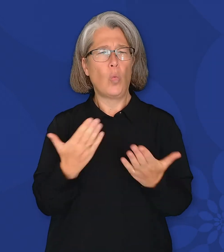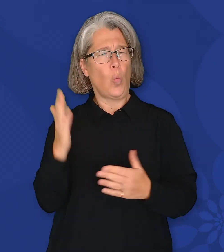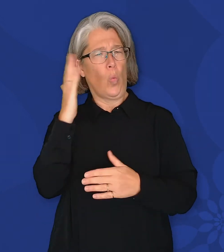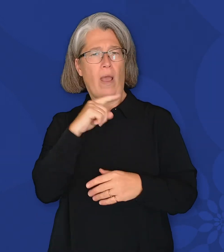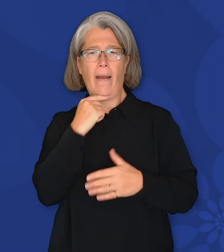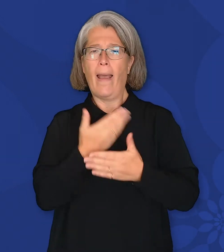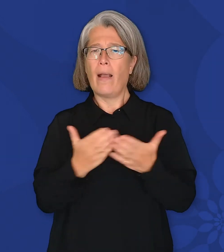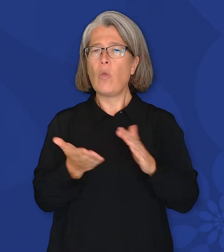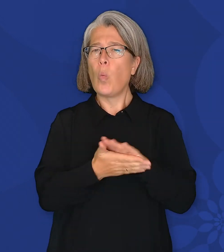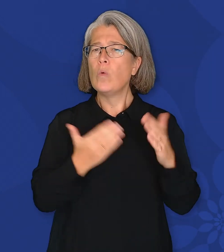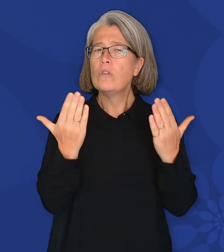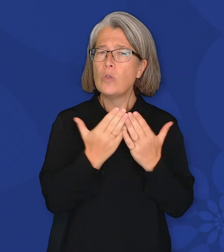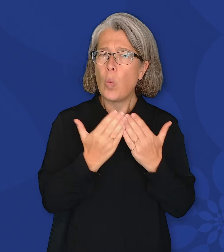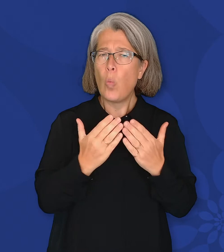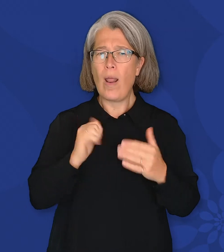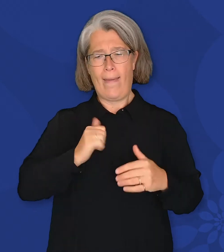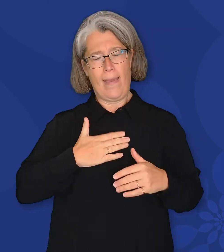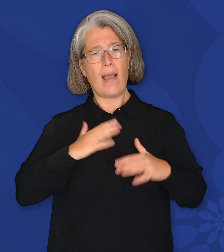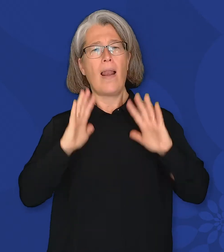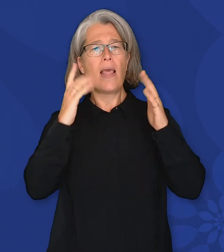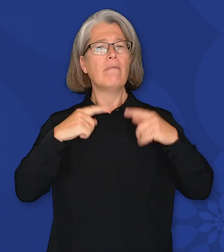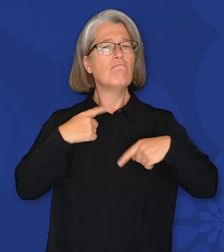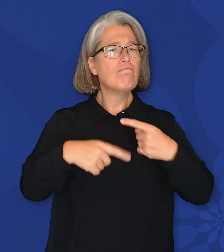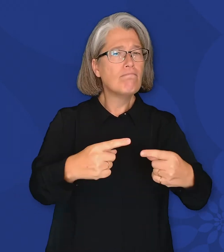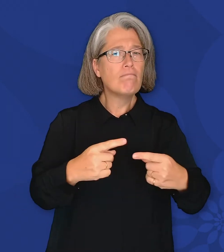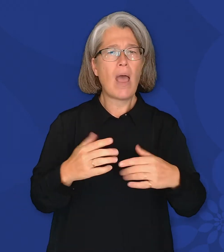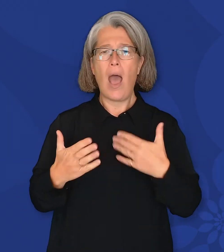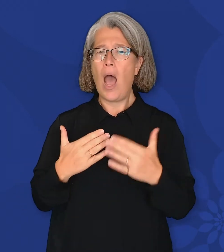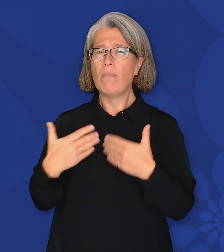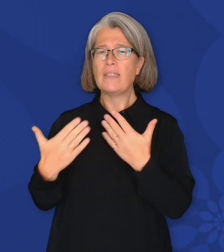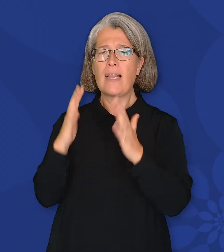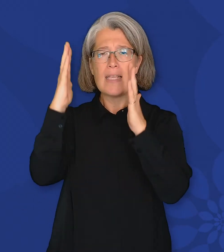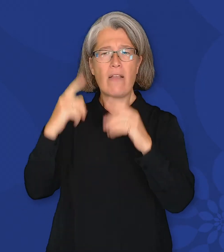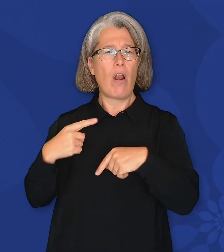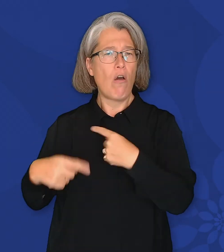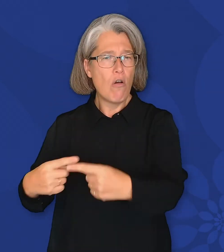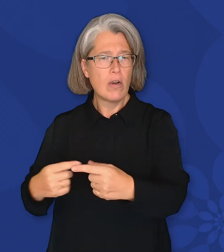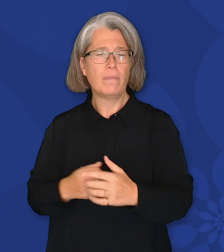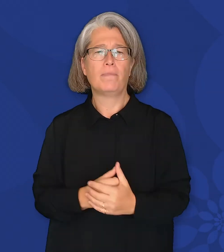Man klarar sig inte längre enbart med grundskolan i livet och arbetslivet.